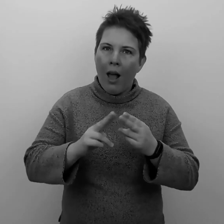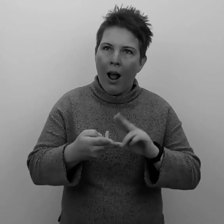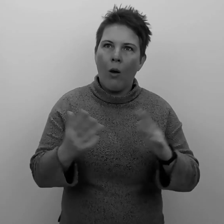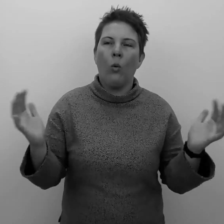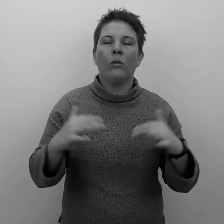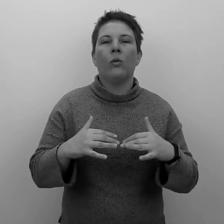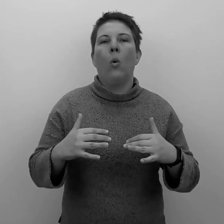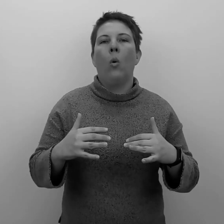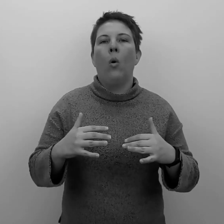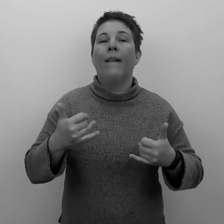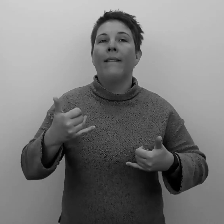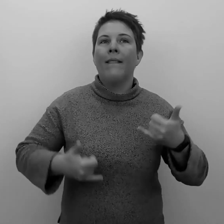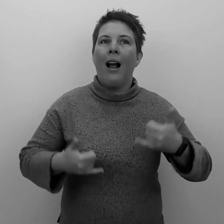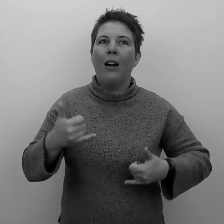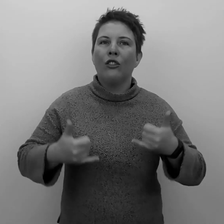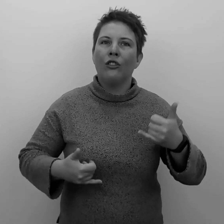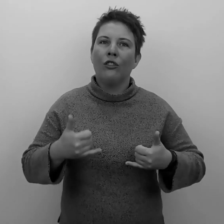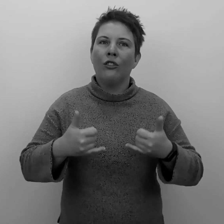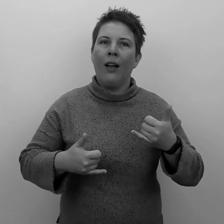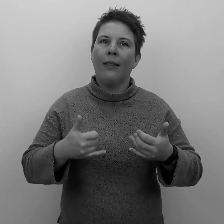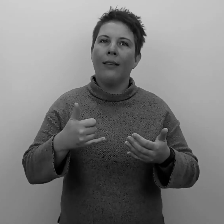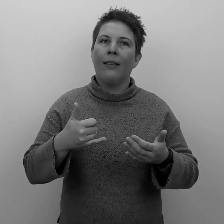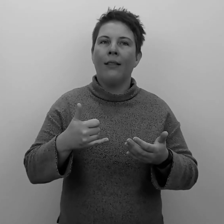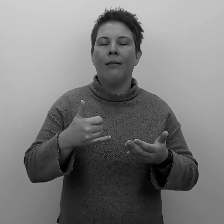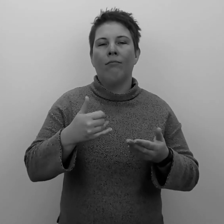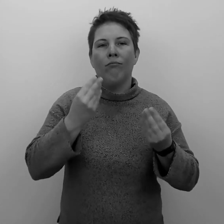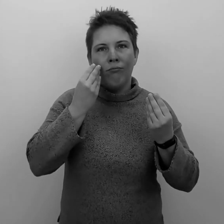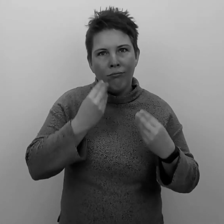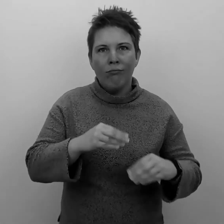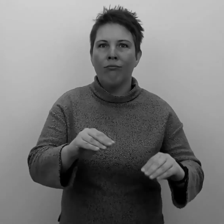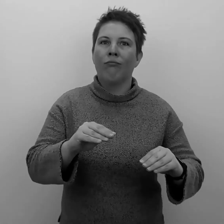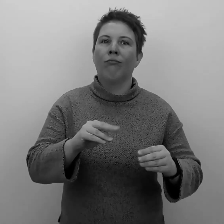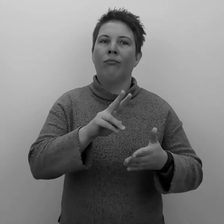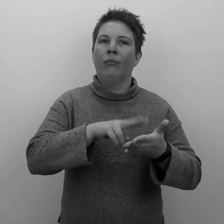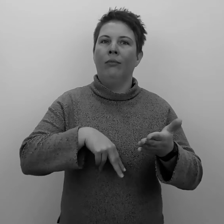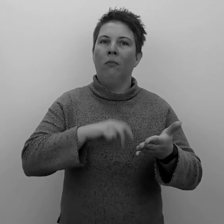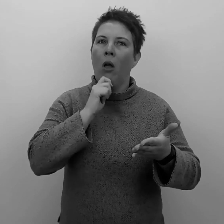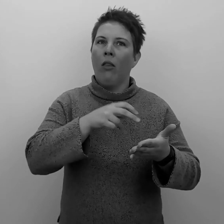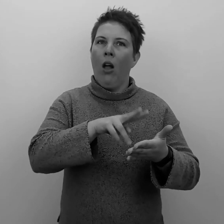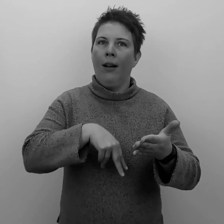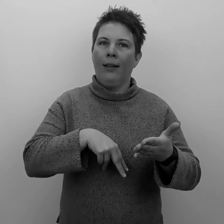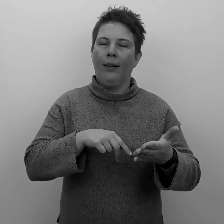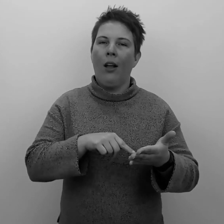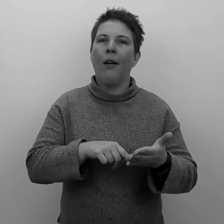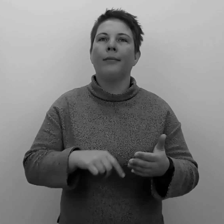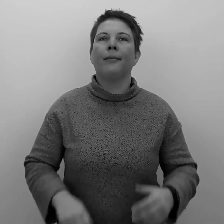versenyekkel tisztelegnek a magyar líra előtt.